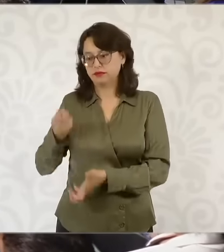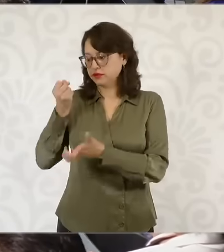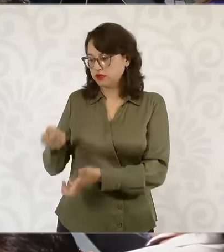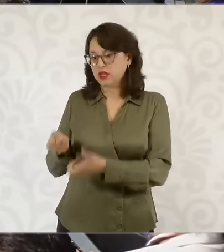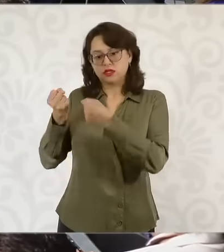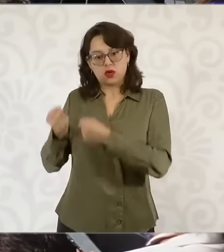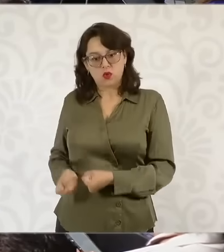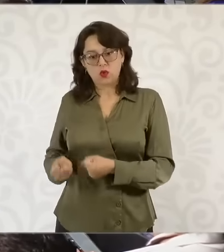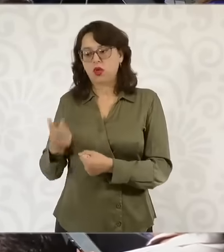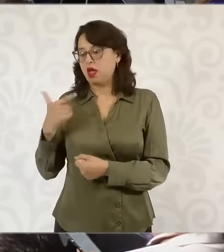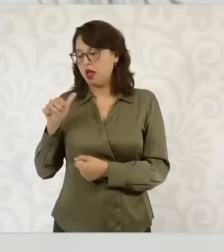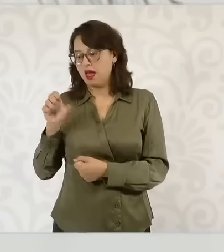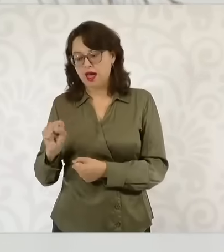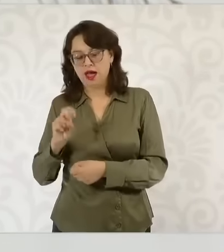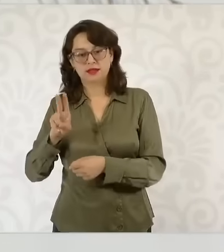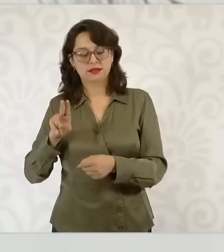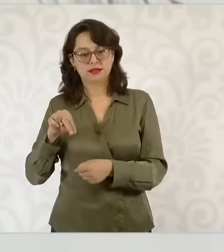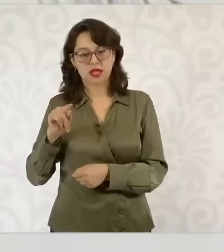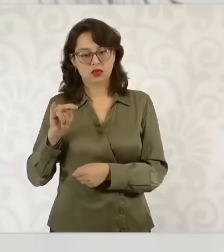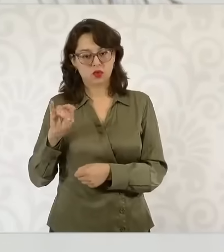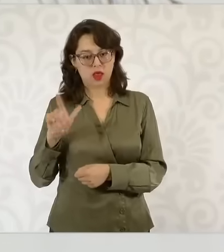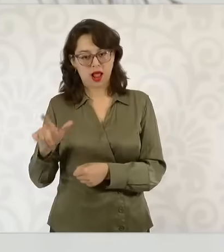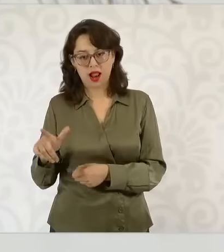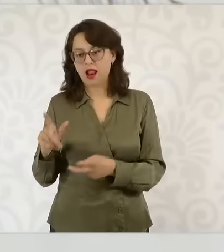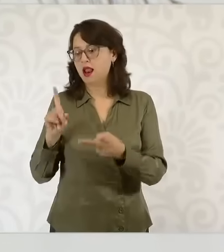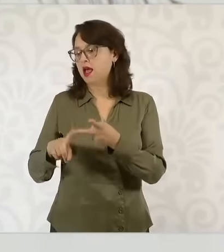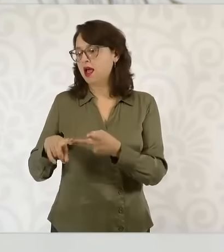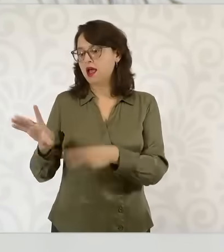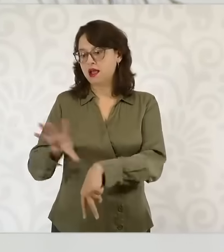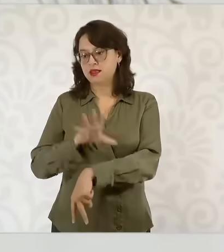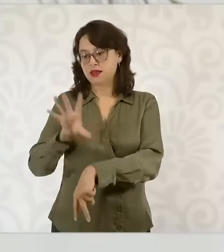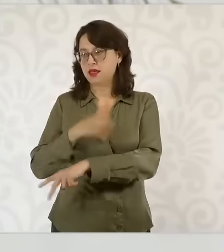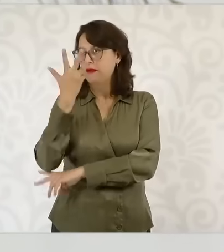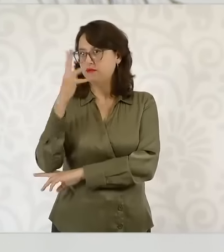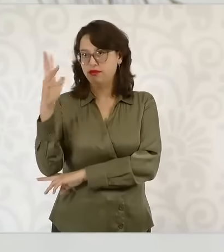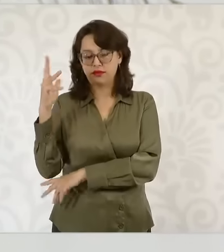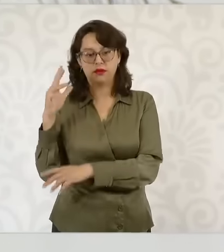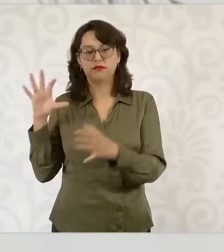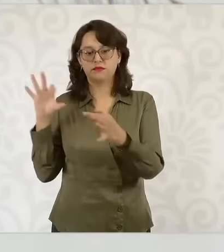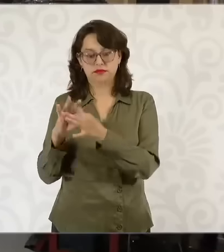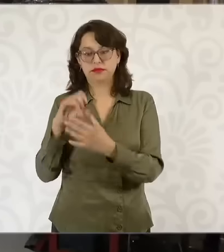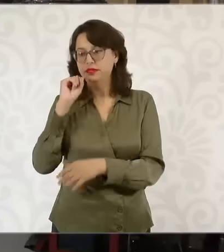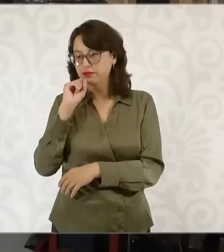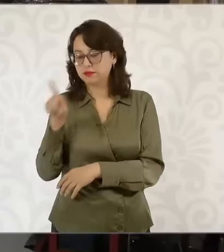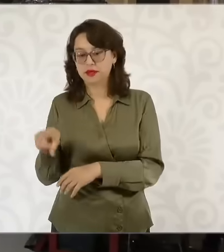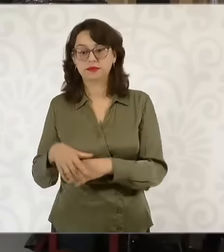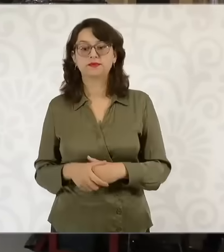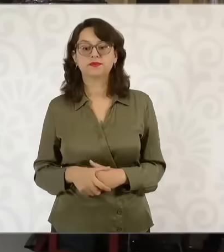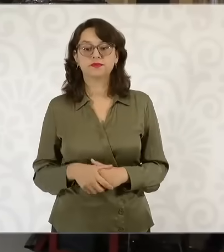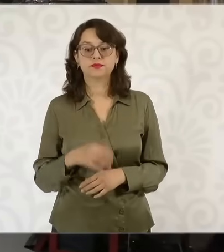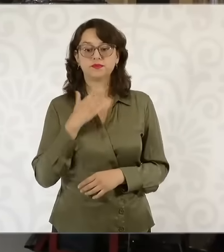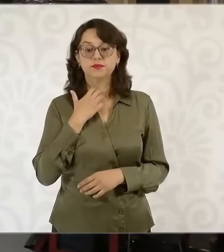una parte con gas natural y otra parte con energía renovable. Muy bien. Eso quiere decir entonces que